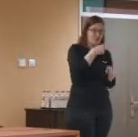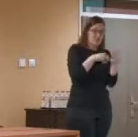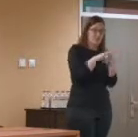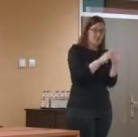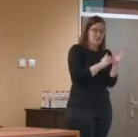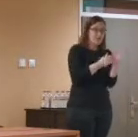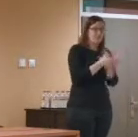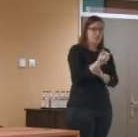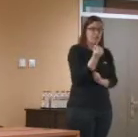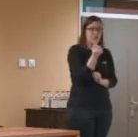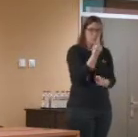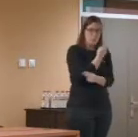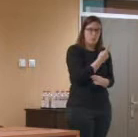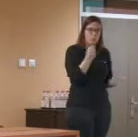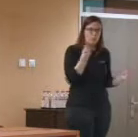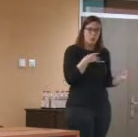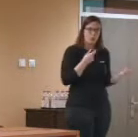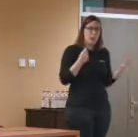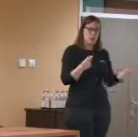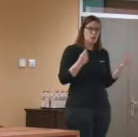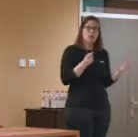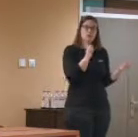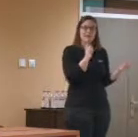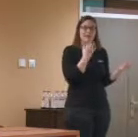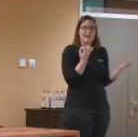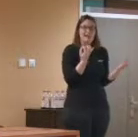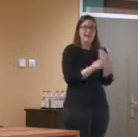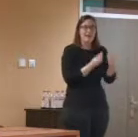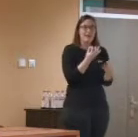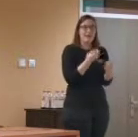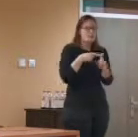utilizar dinero público para que algunos periodistas no pudieran realizar su trabajo.